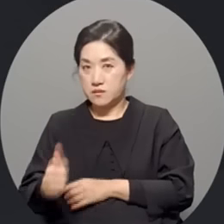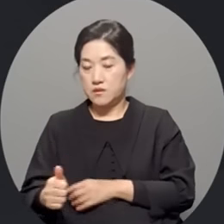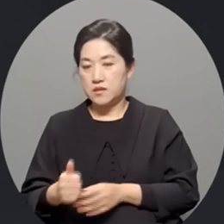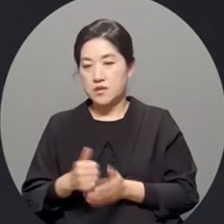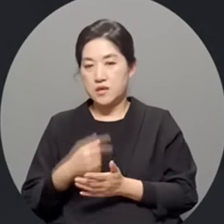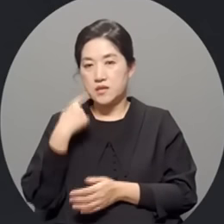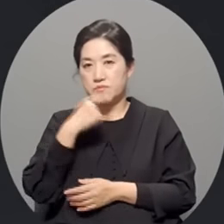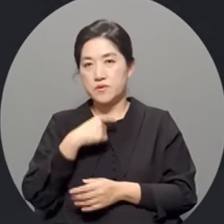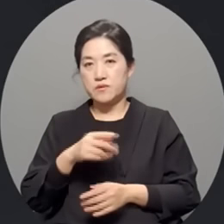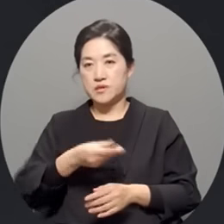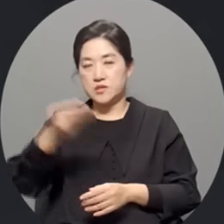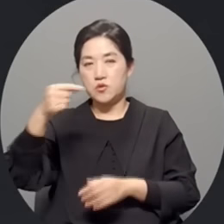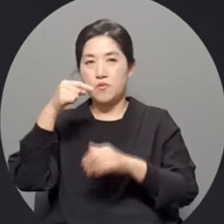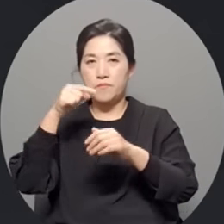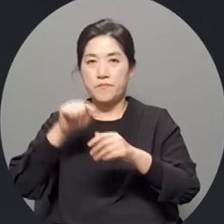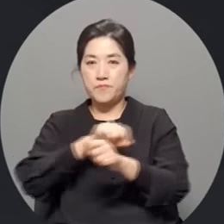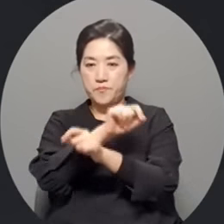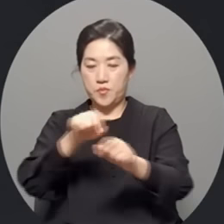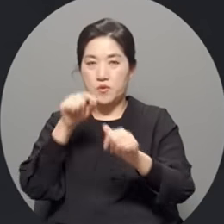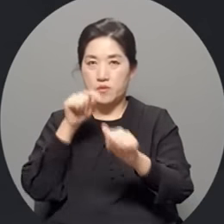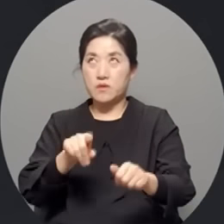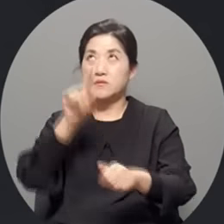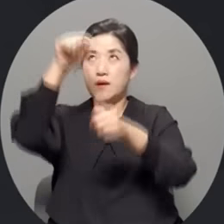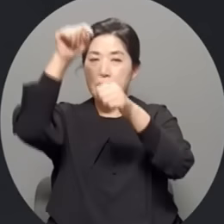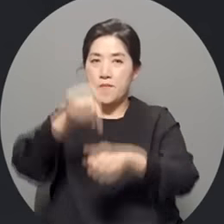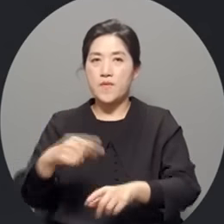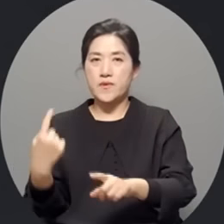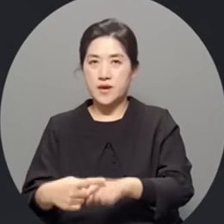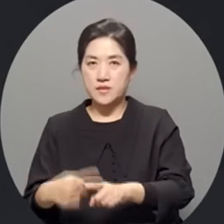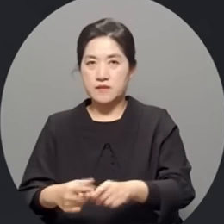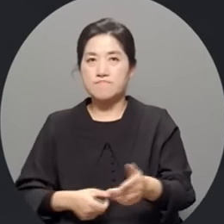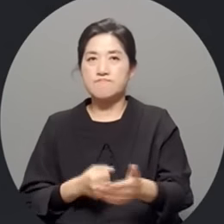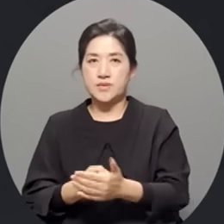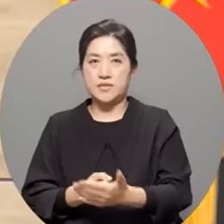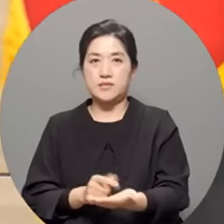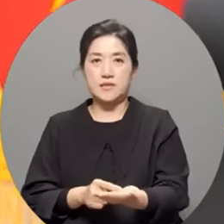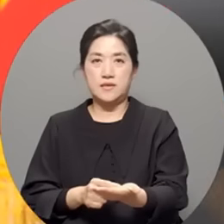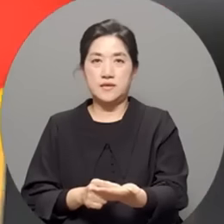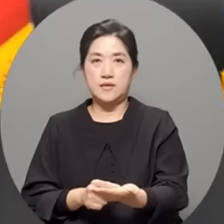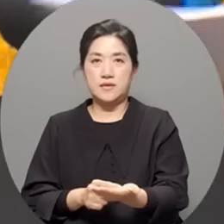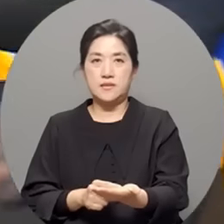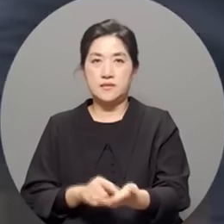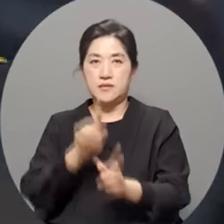그러면서 이종섭 당시 국방부 장관이 구두로 이첩 보류를 지시한 것도 상관의